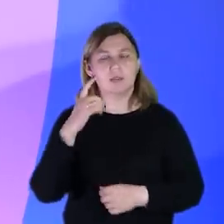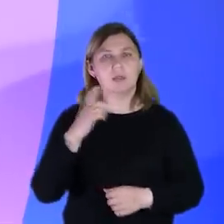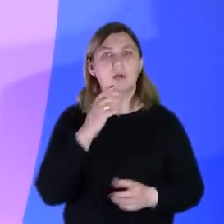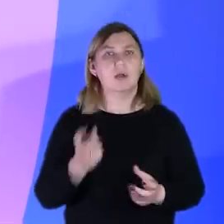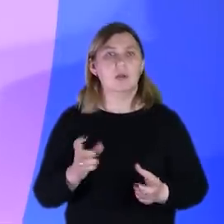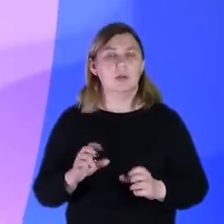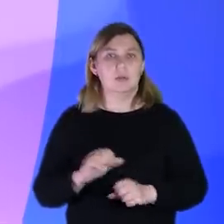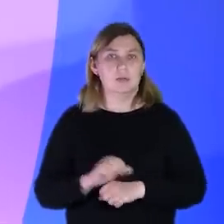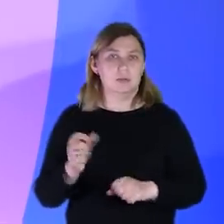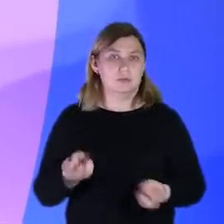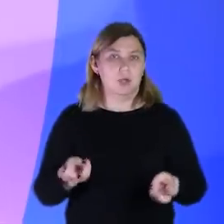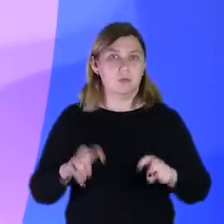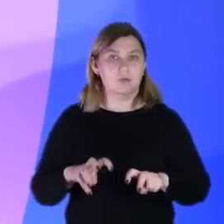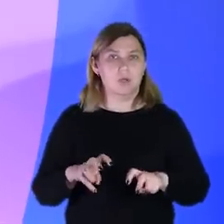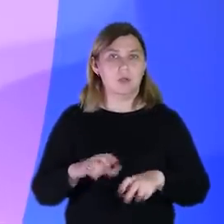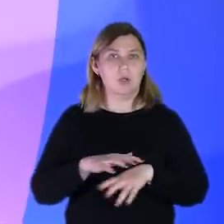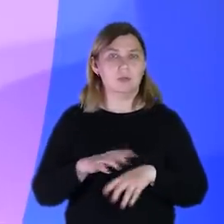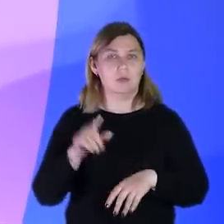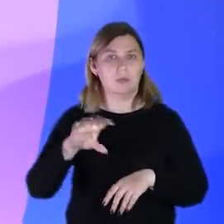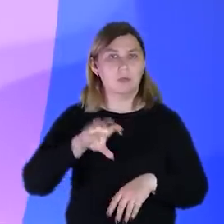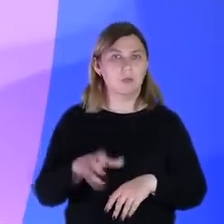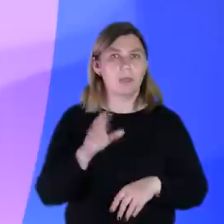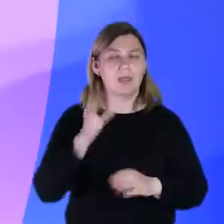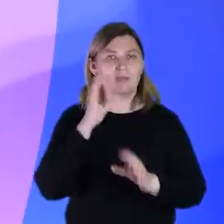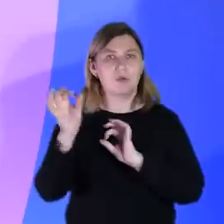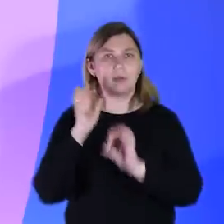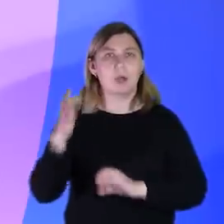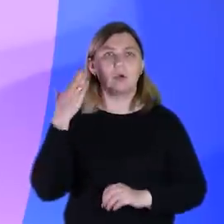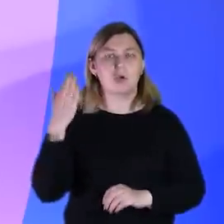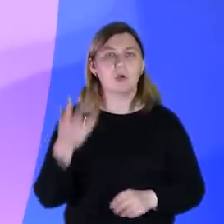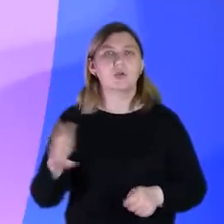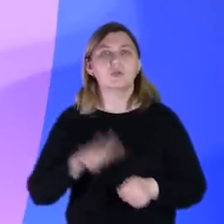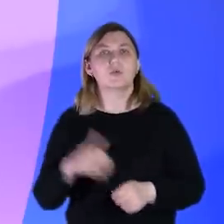tak jakby sieć informatorów honorowych, którzy byli np. członkami